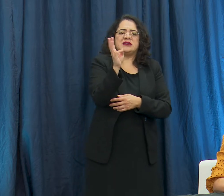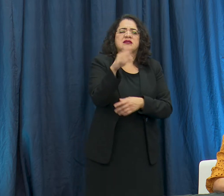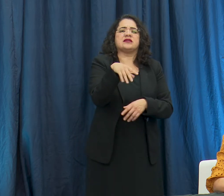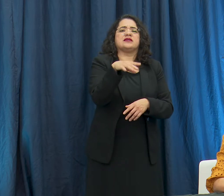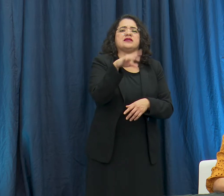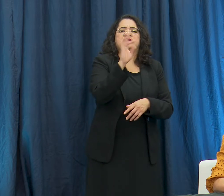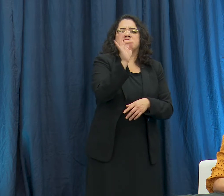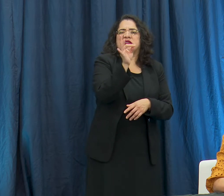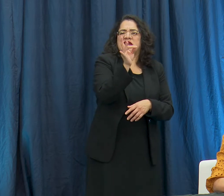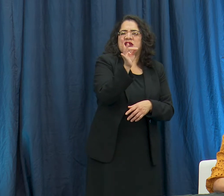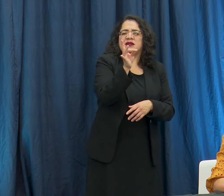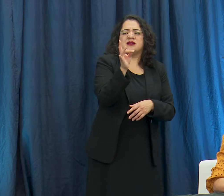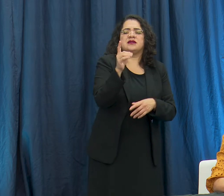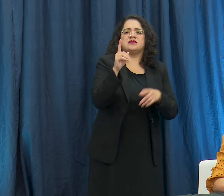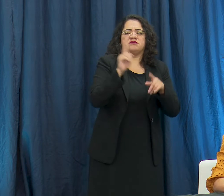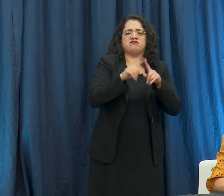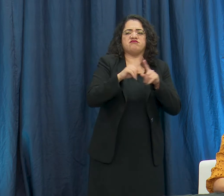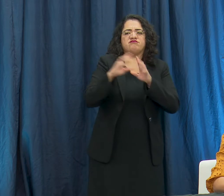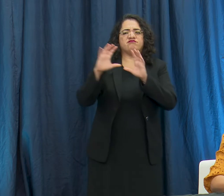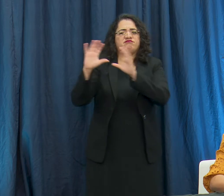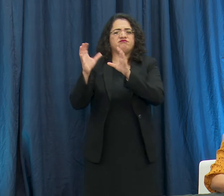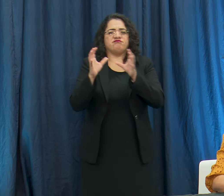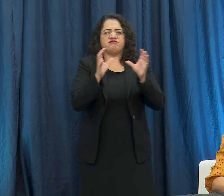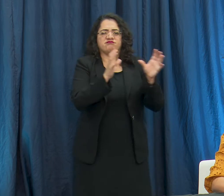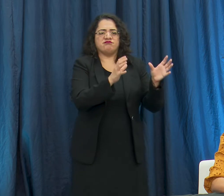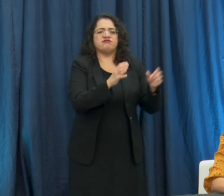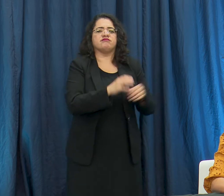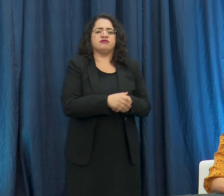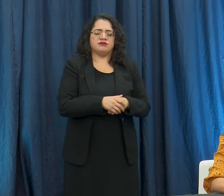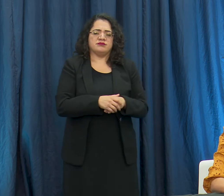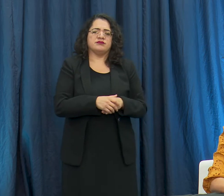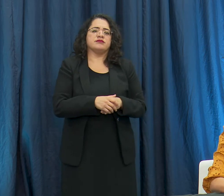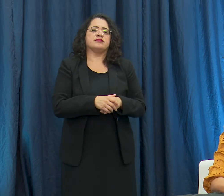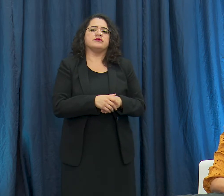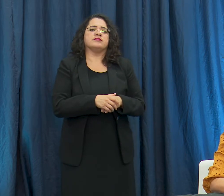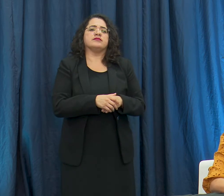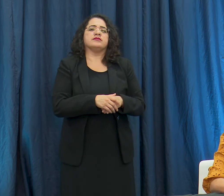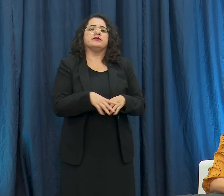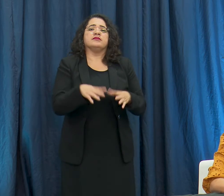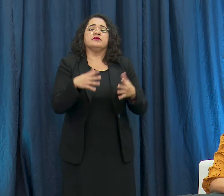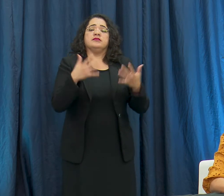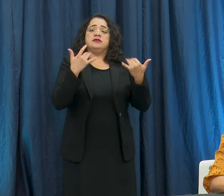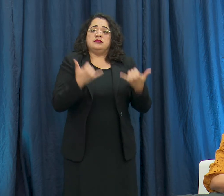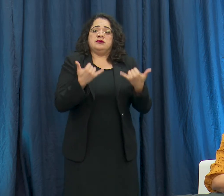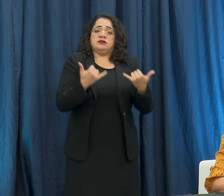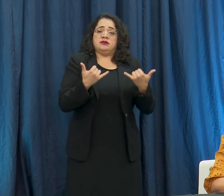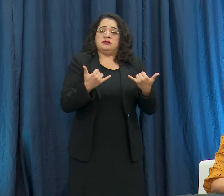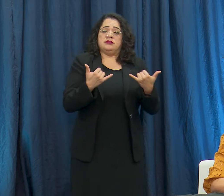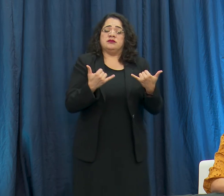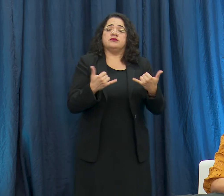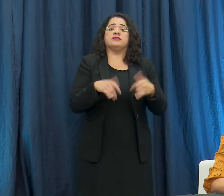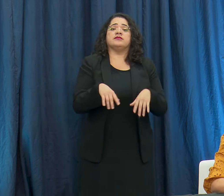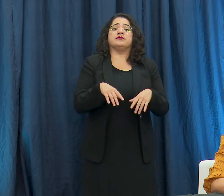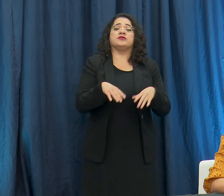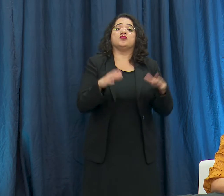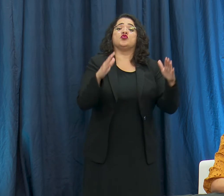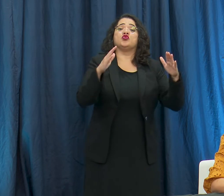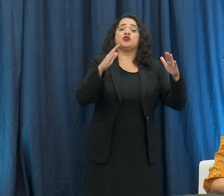do jente a nose commence on Doughboy PLAs em presses pequeña hacer a abrir on